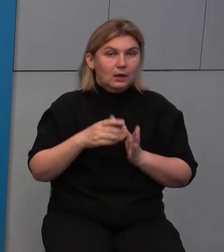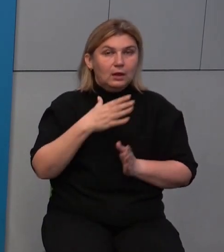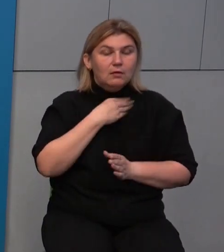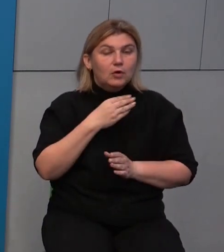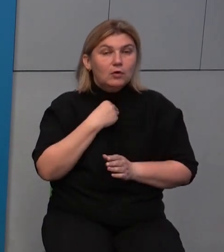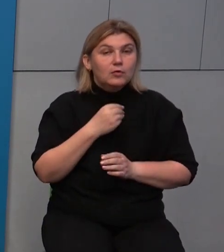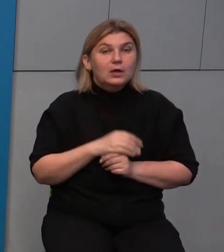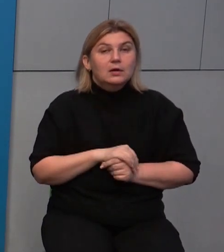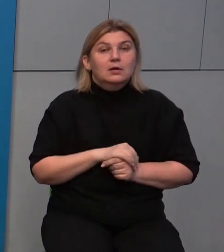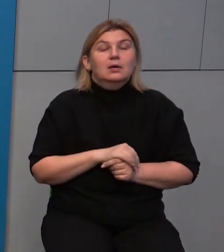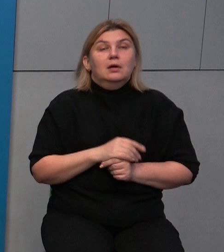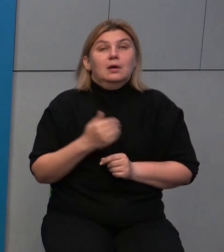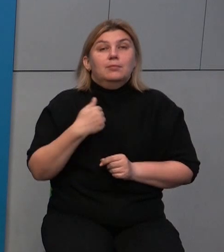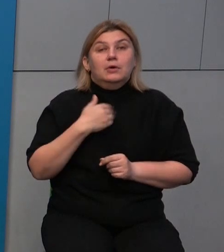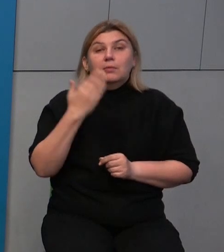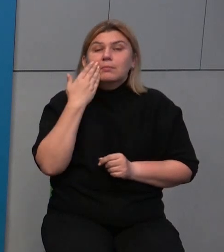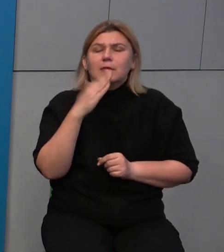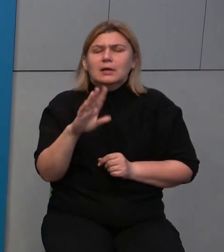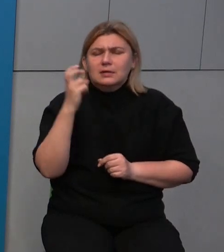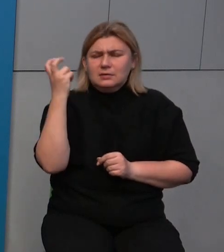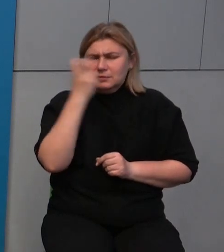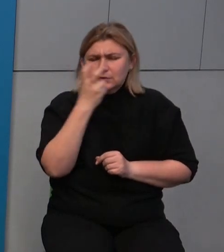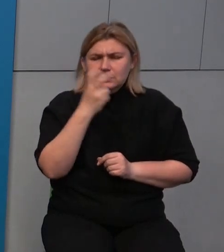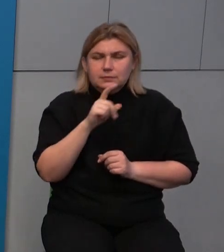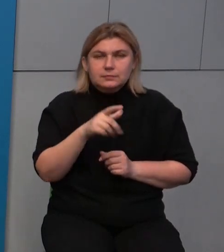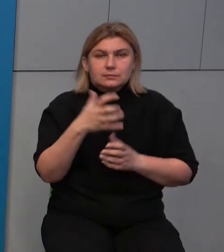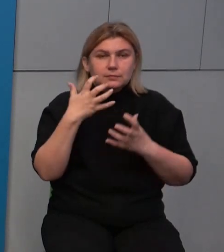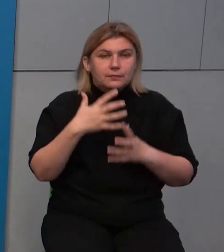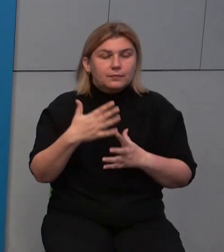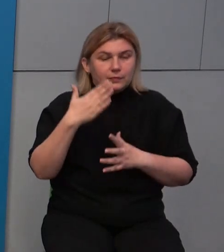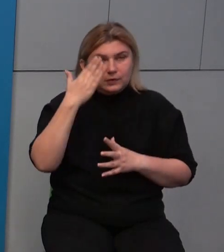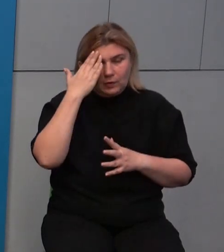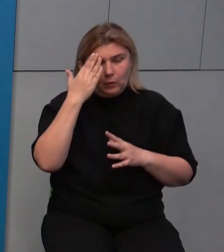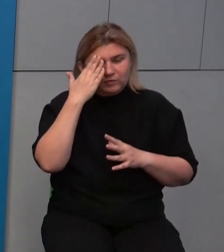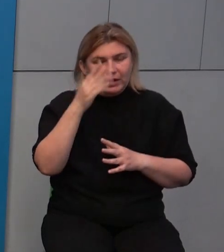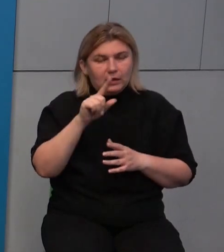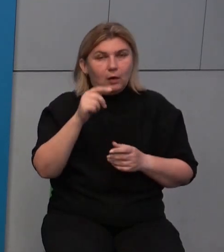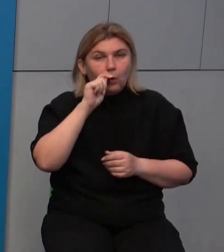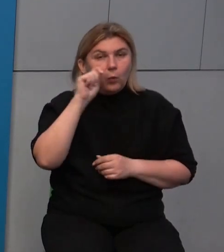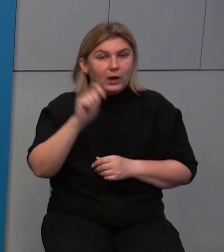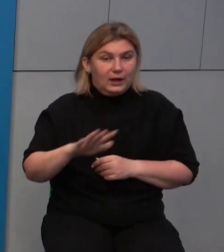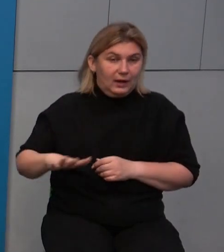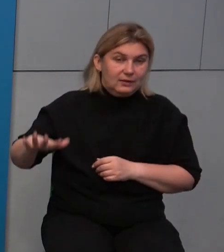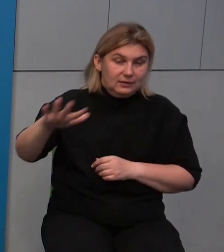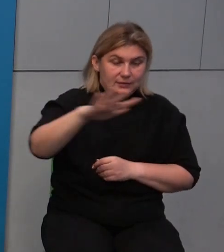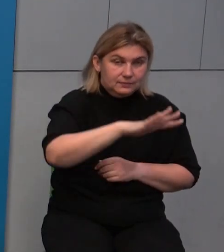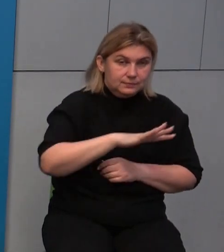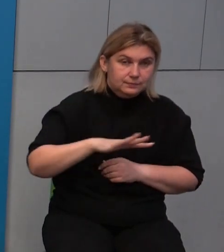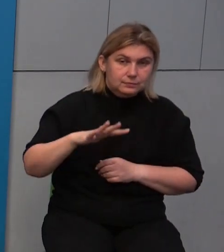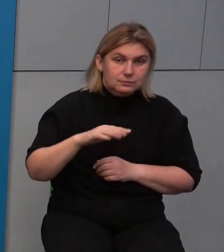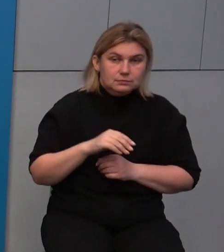To był bardzo ciekawy projekt. One chciały uświadomić w Ukrainie, gdzie wówczas jeszcze